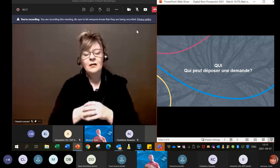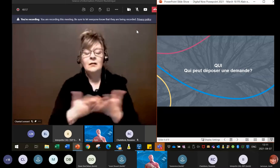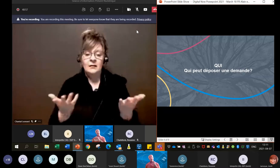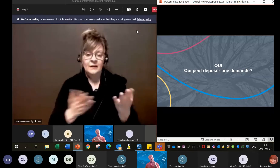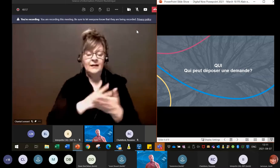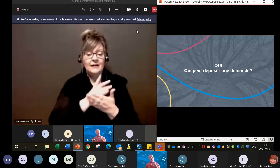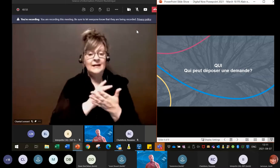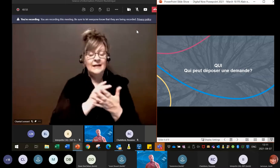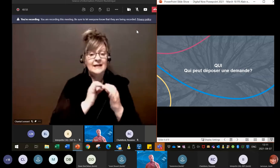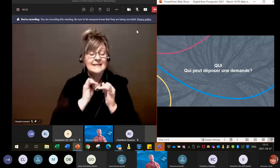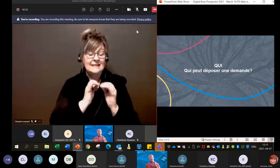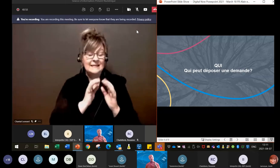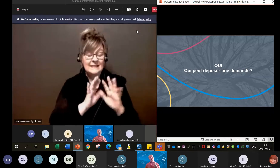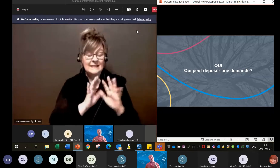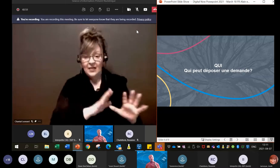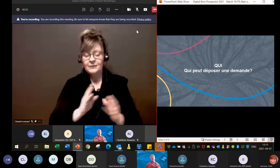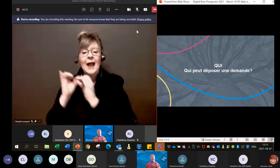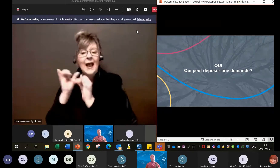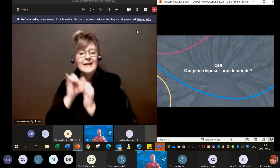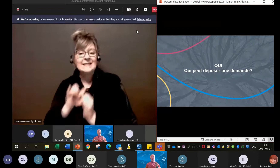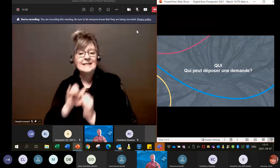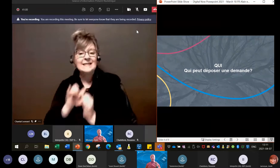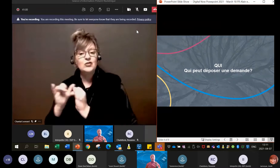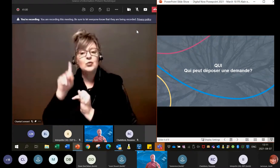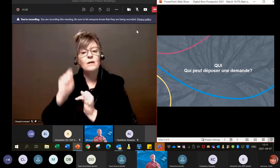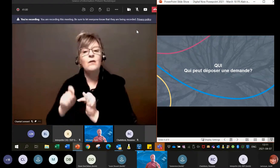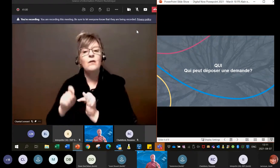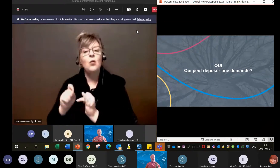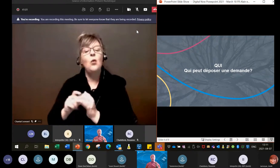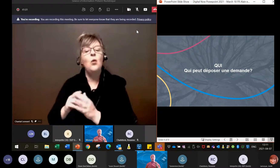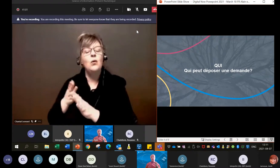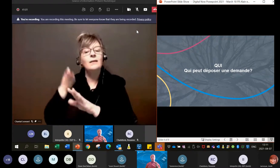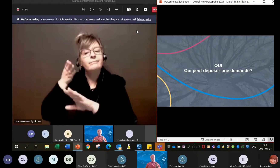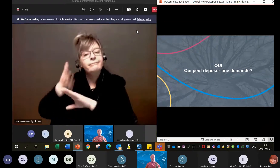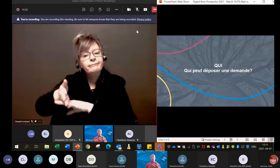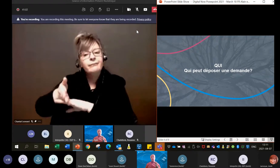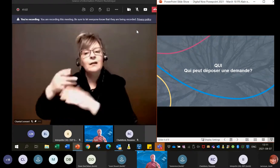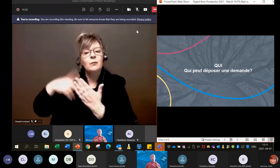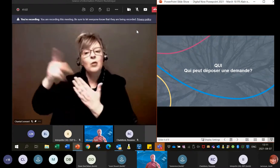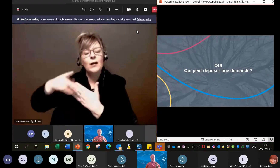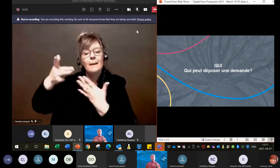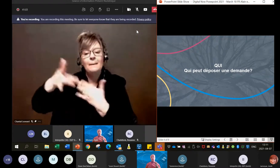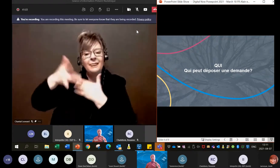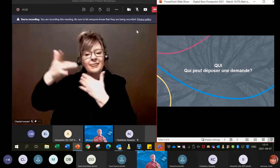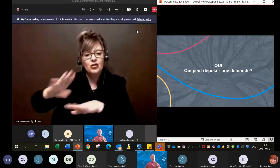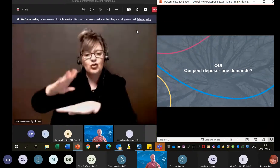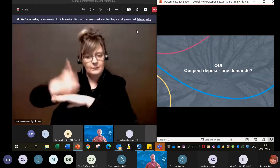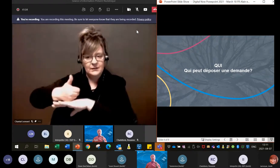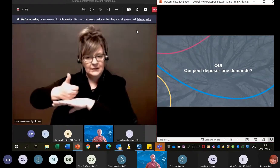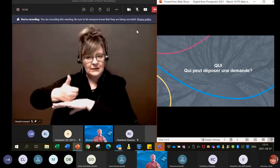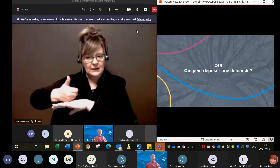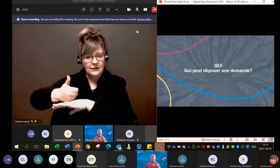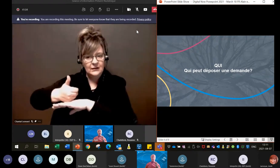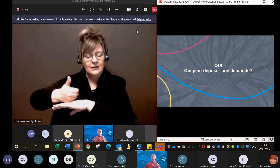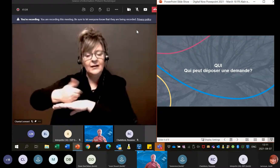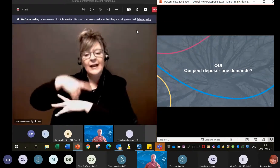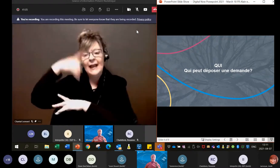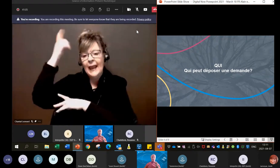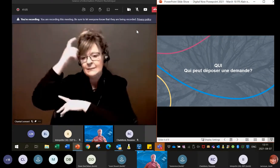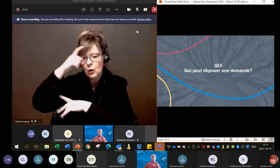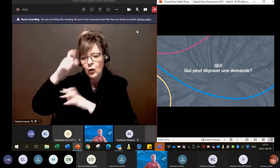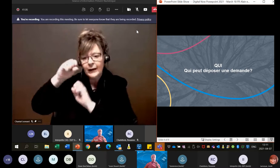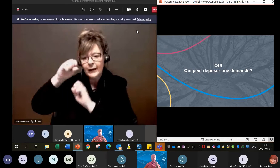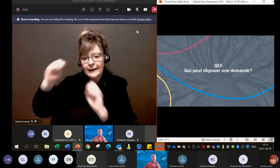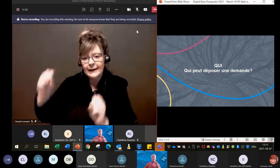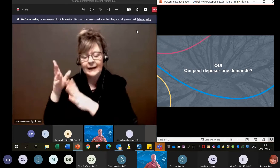dans les programmes déjà établis